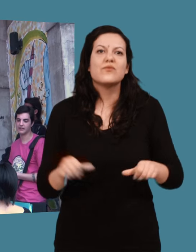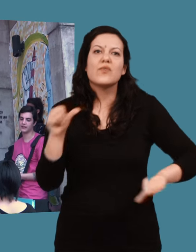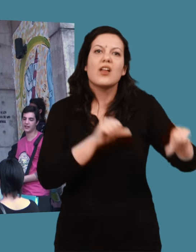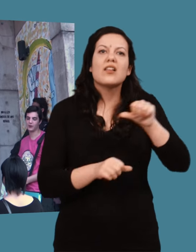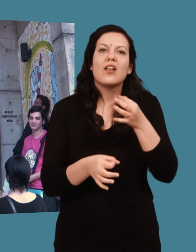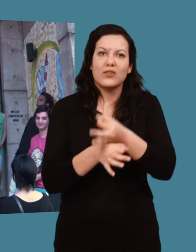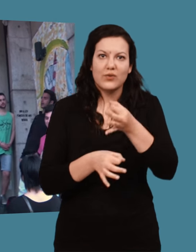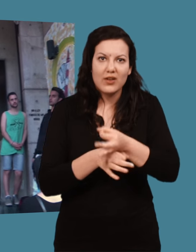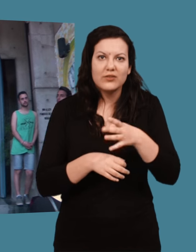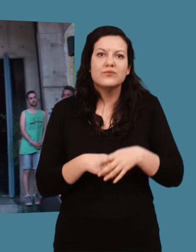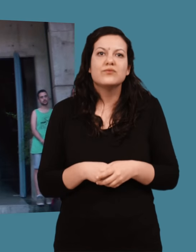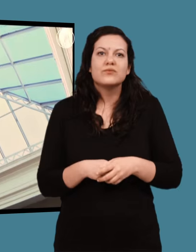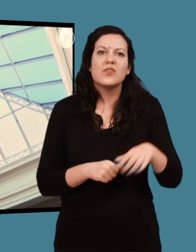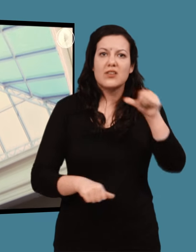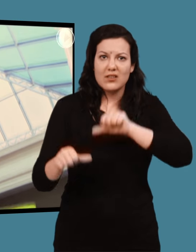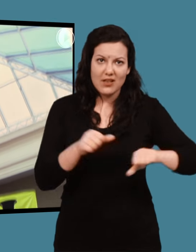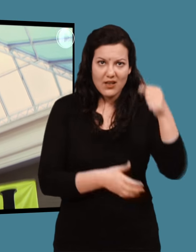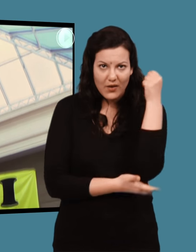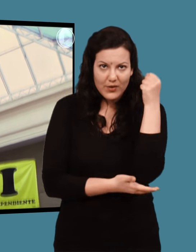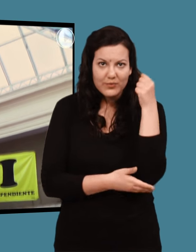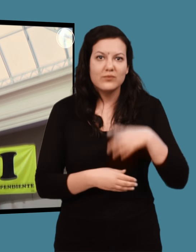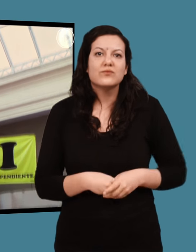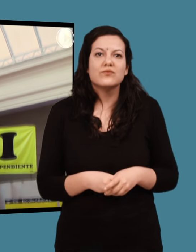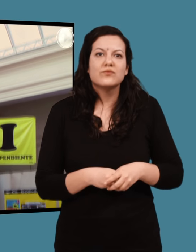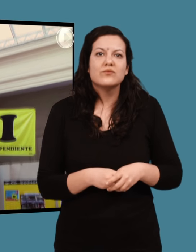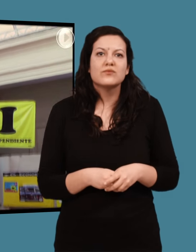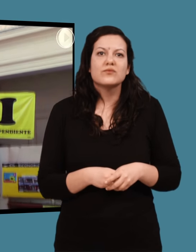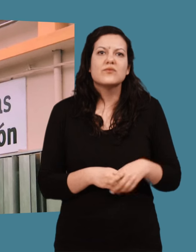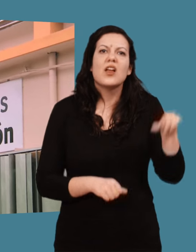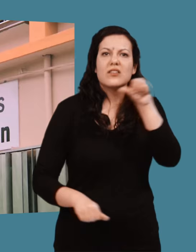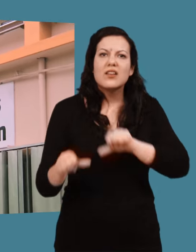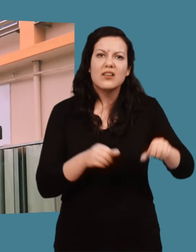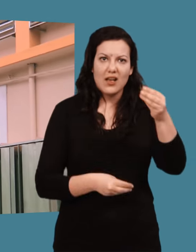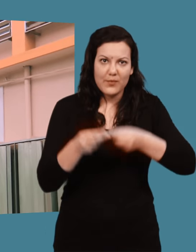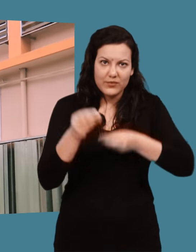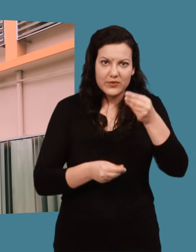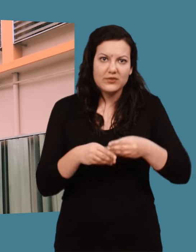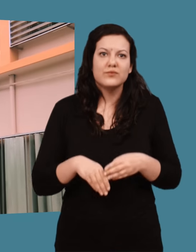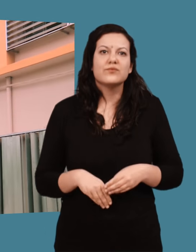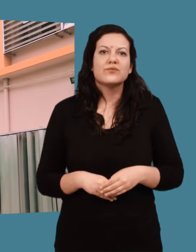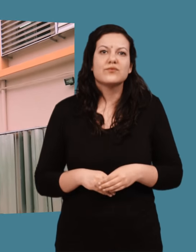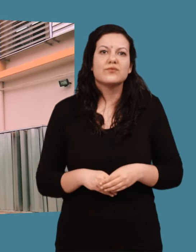Ciencias de la Educación. Ciencias Económicas. Ciencias de la Administración.